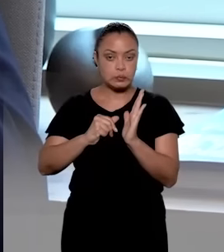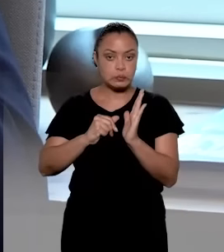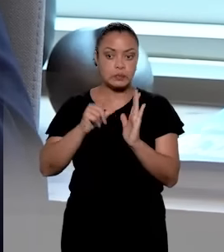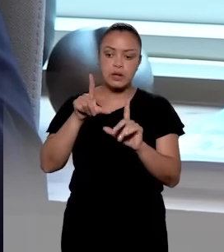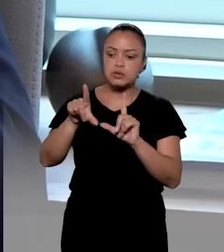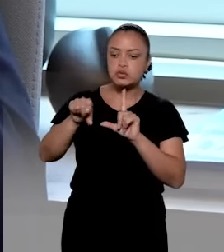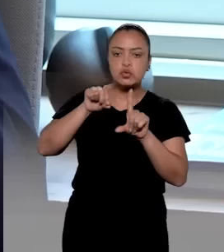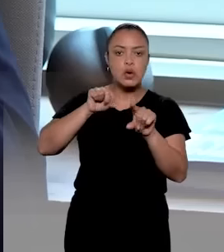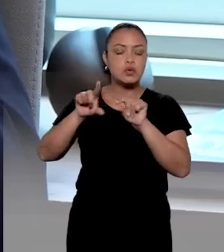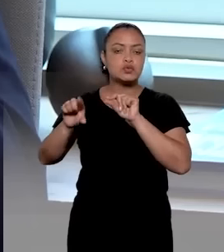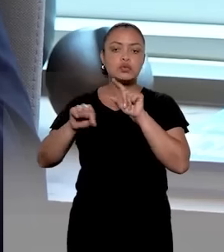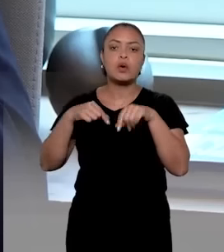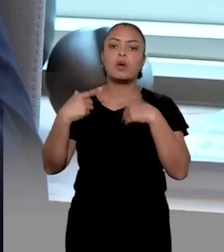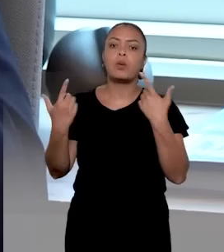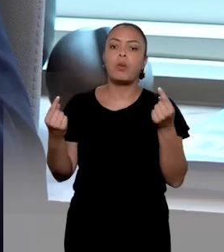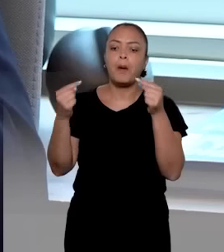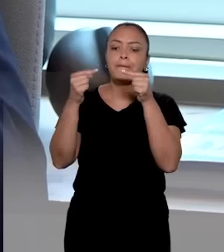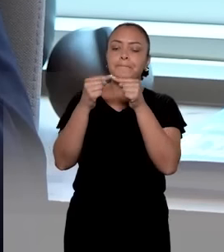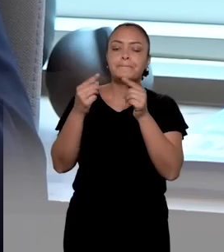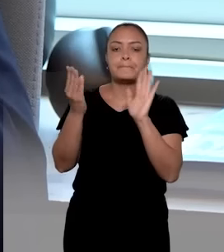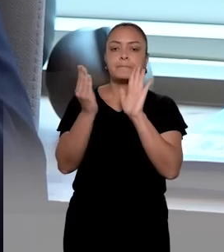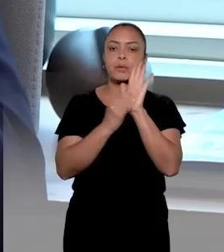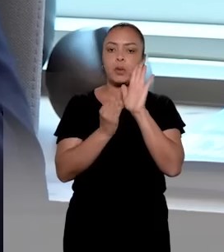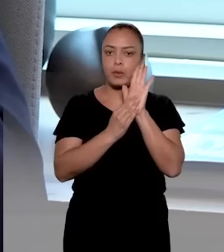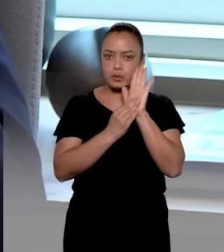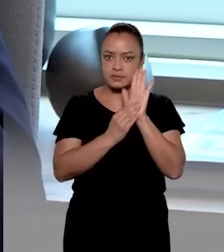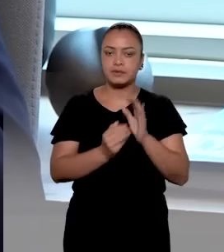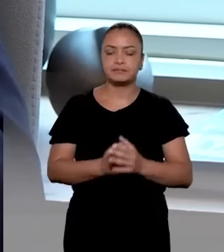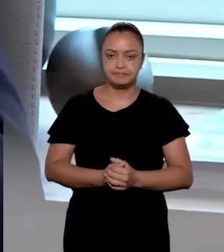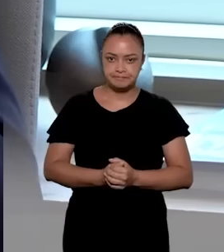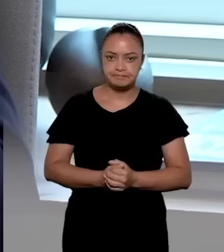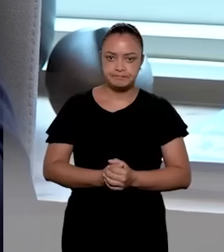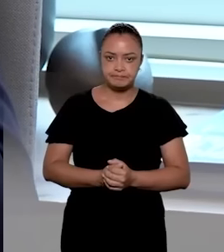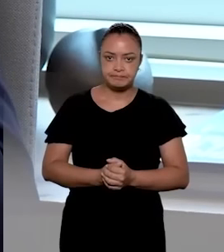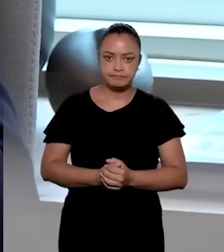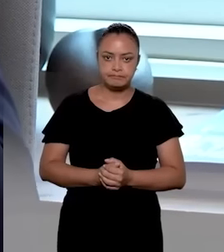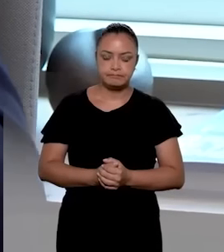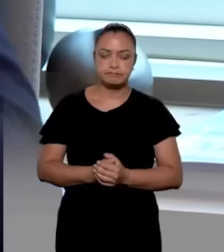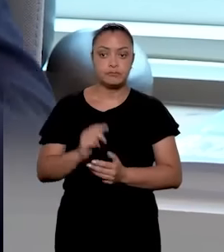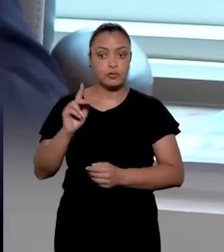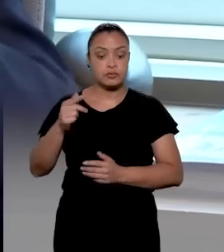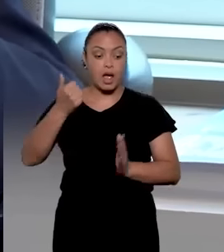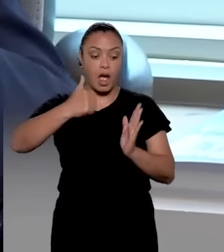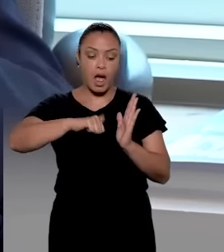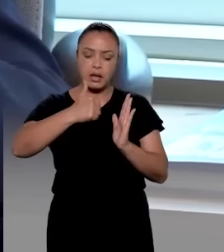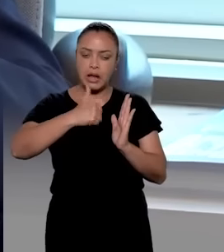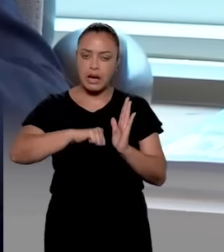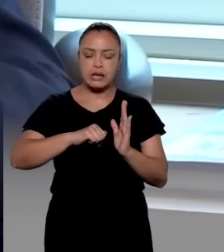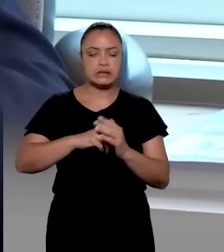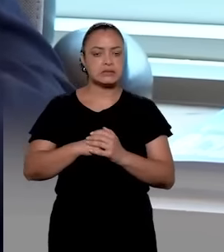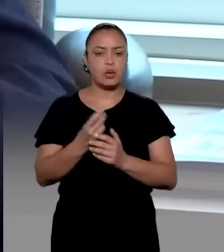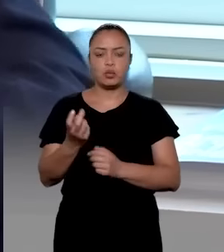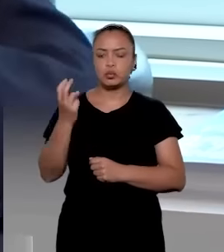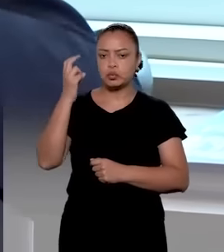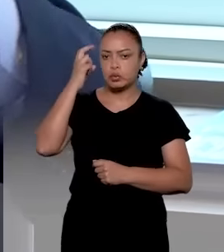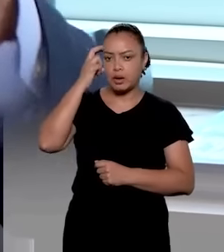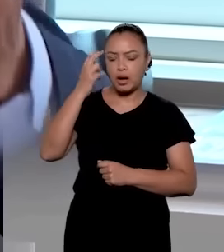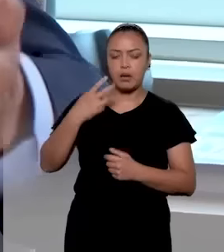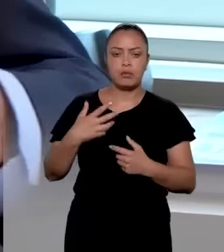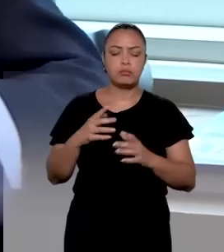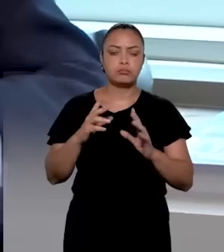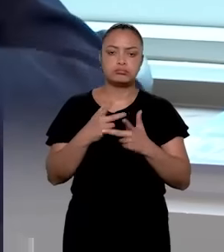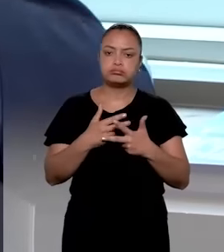e você selecionem os artigos que têm propostas, não preciso que analise a questão conjuntural,